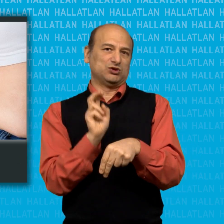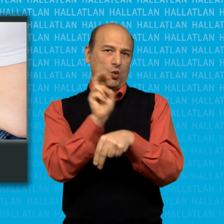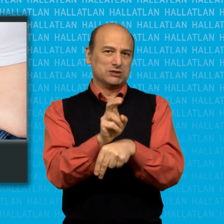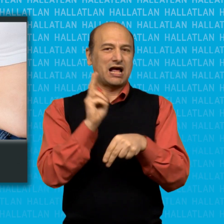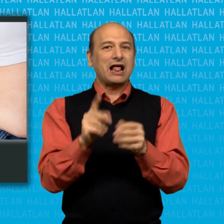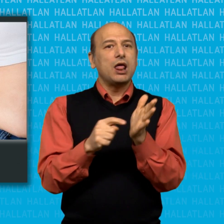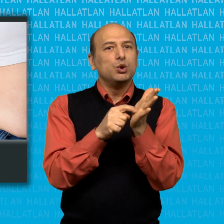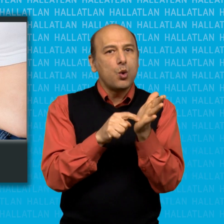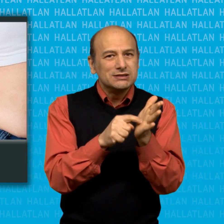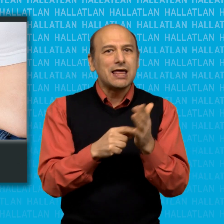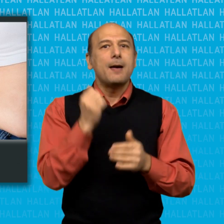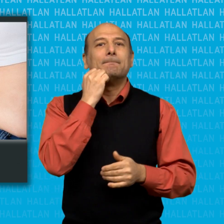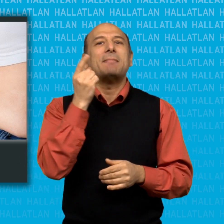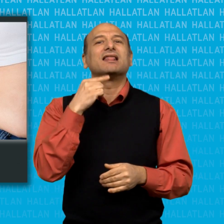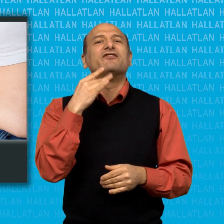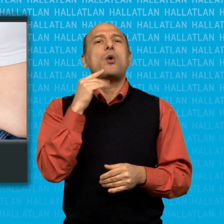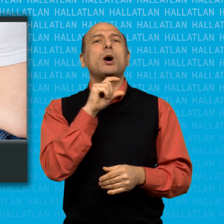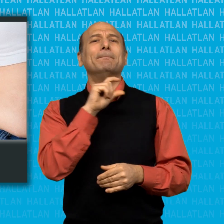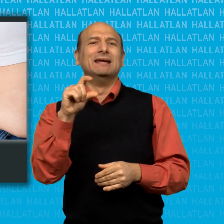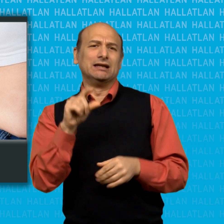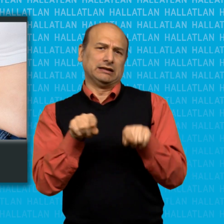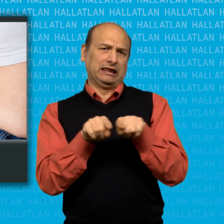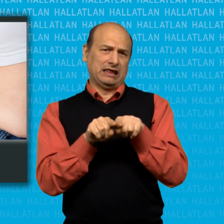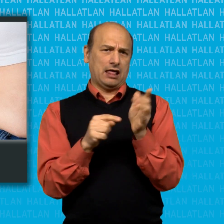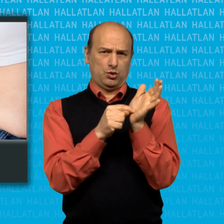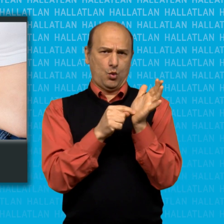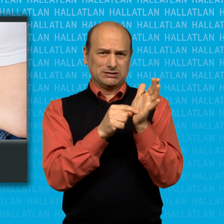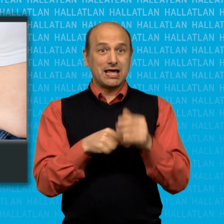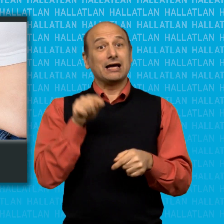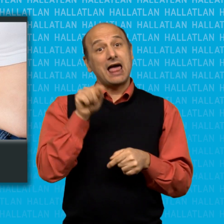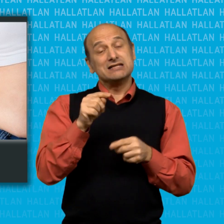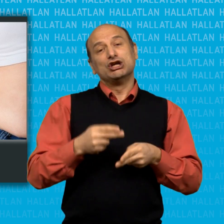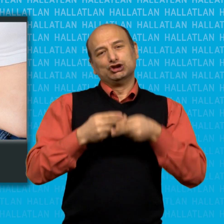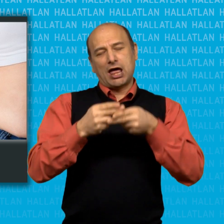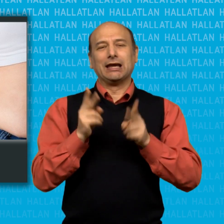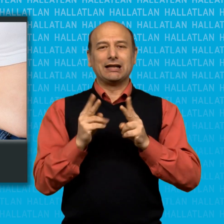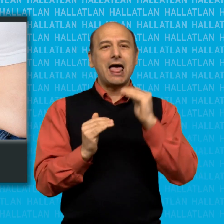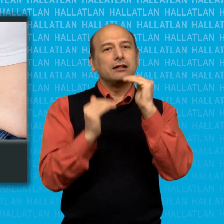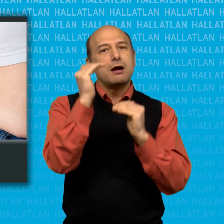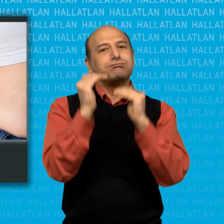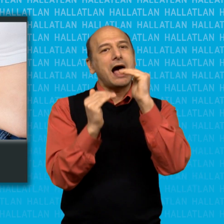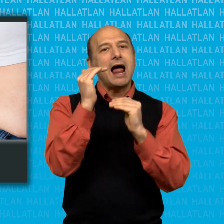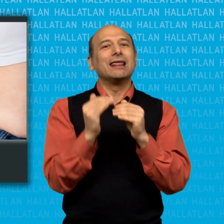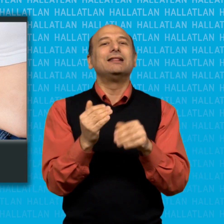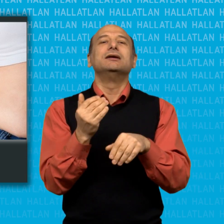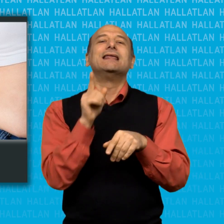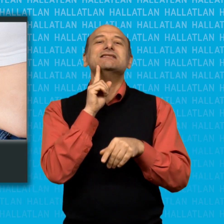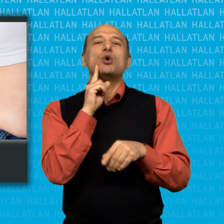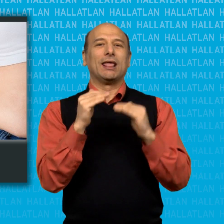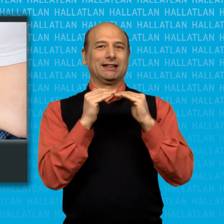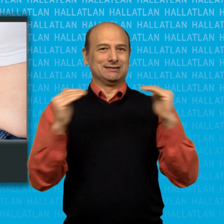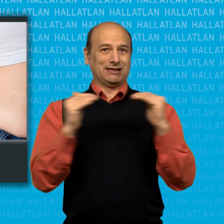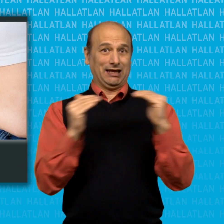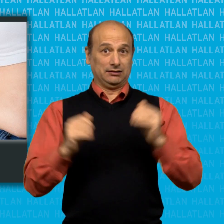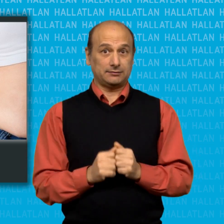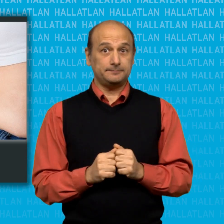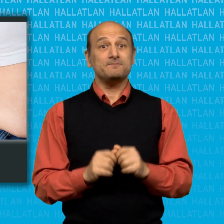gyógyszerrel (általában metforminhatóanyagú készítménnyel) is segíthető az inzulinszint beállítása.